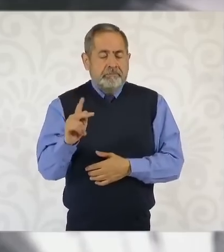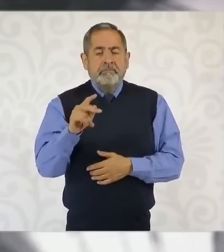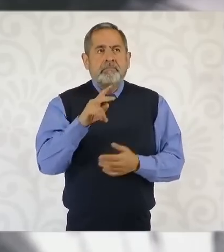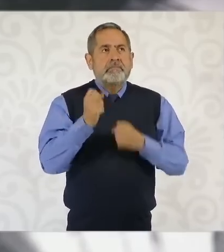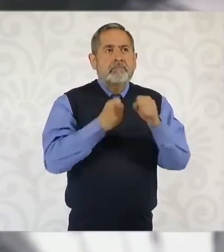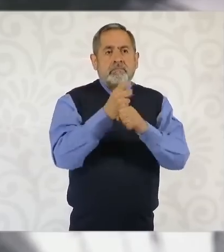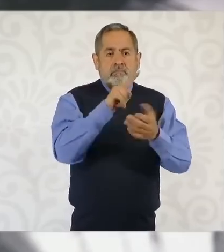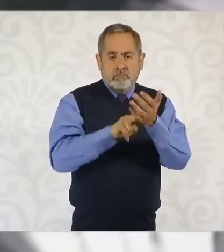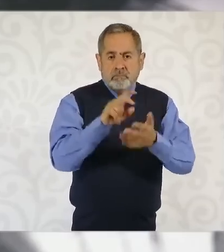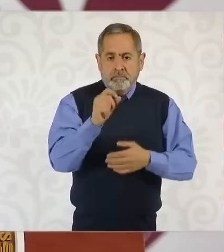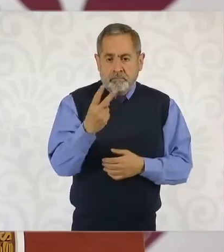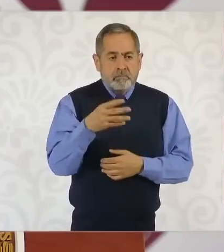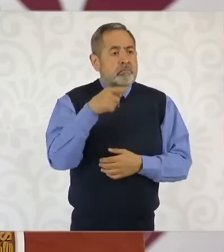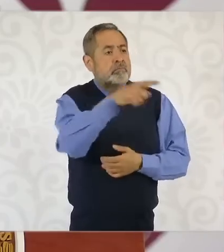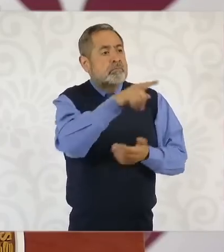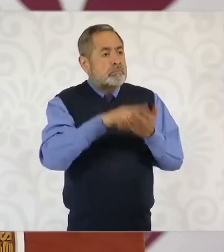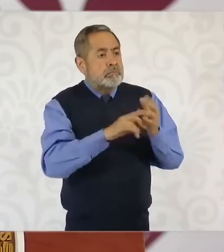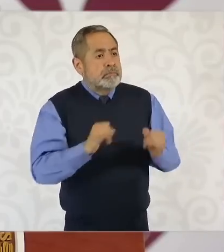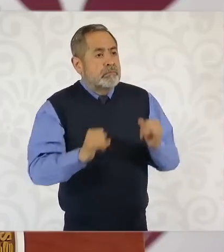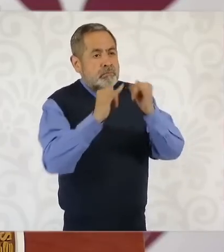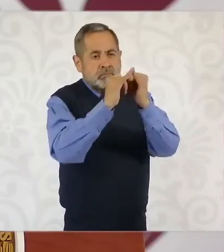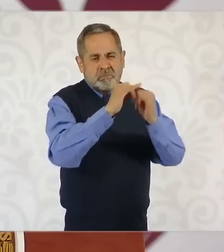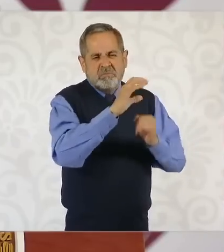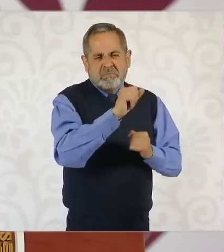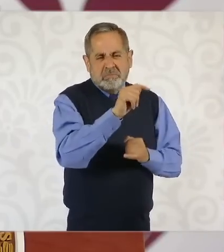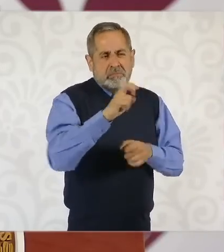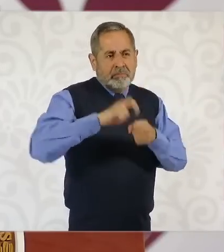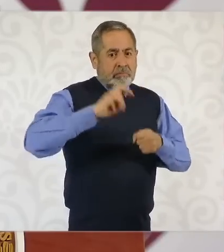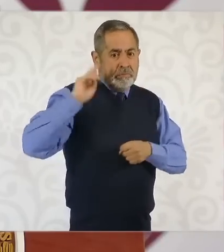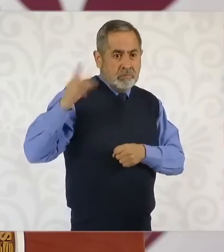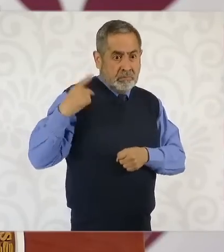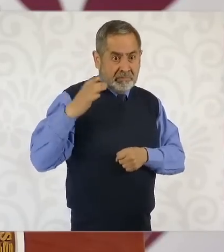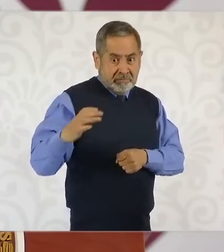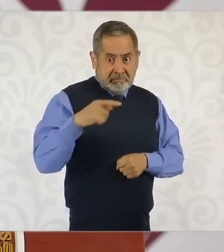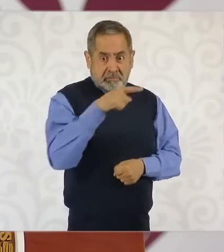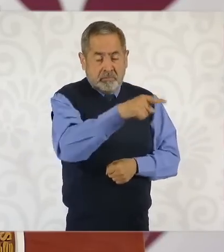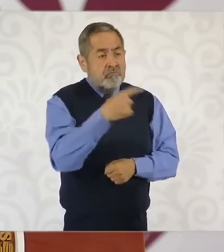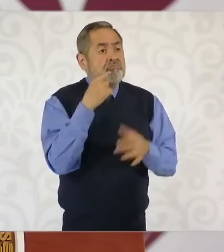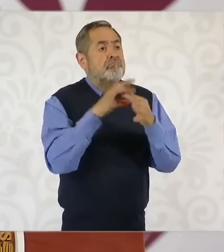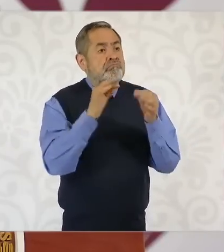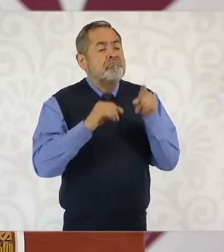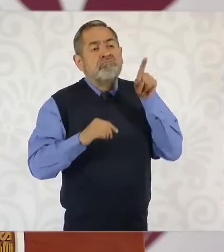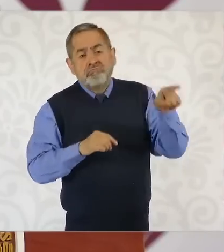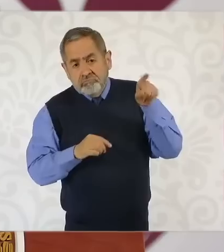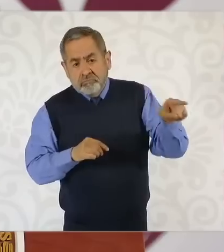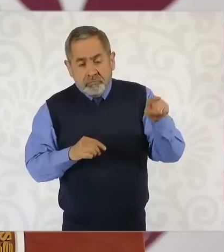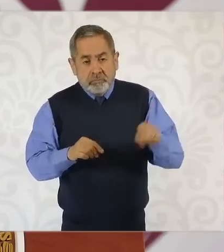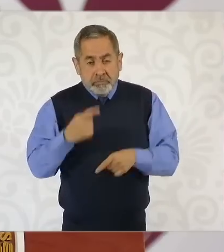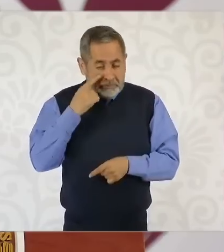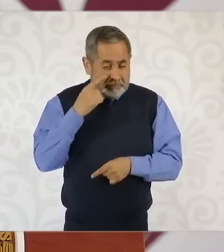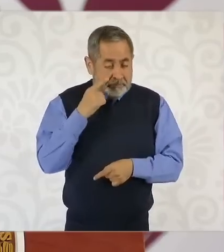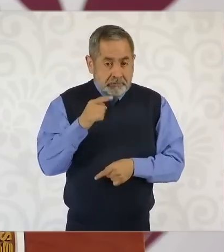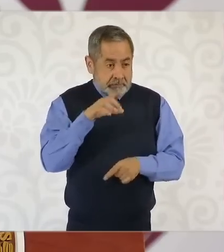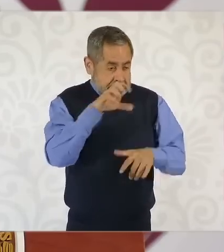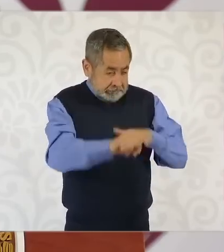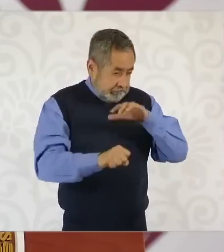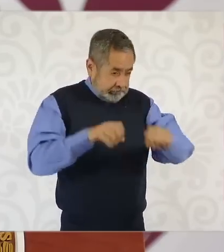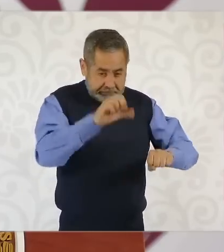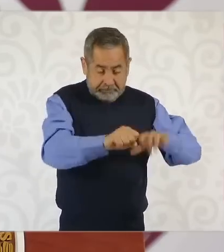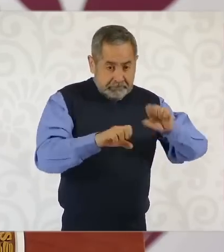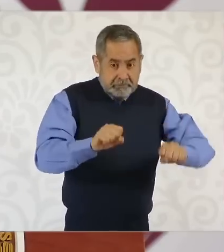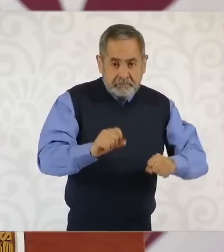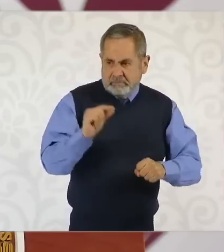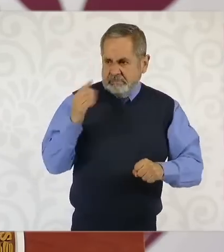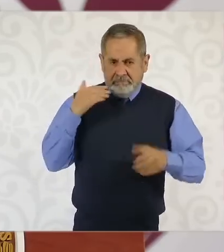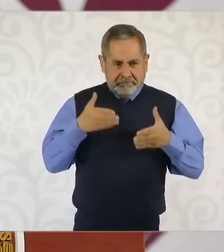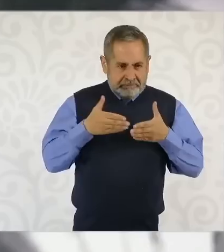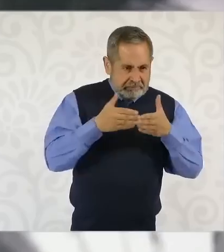el Instituto cato de Washington revelan que 80% de los detenidos en los puertos de entrada de